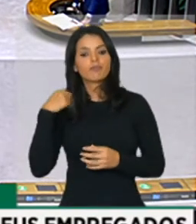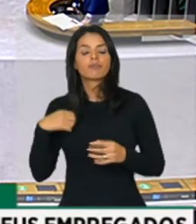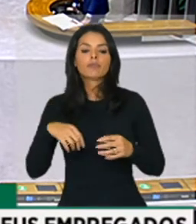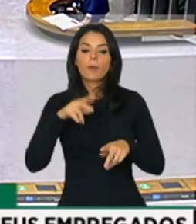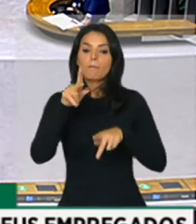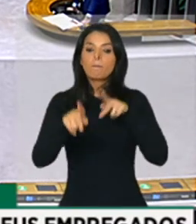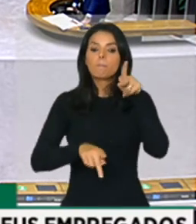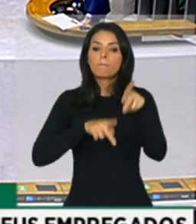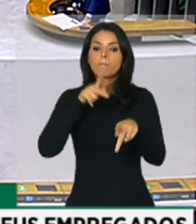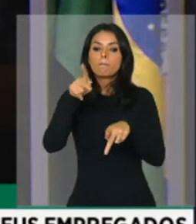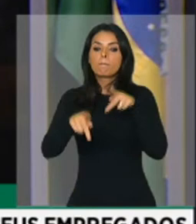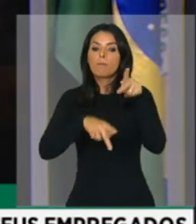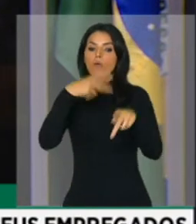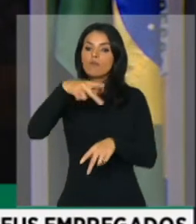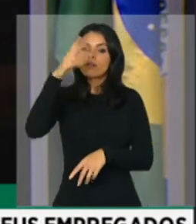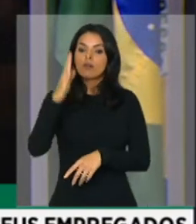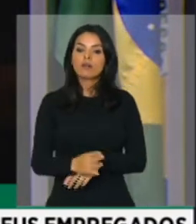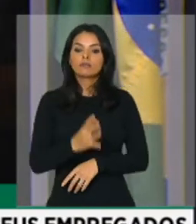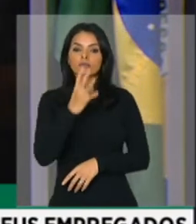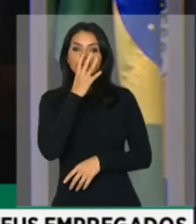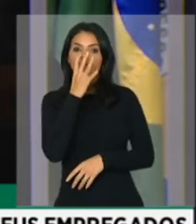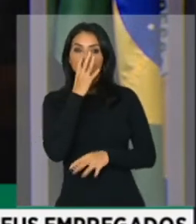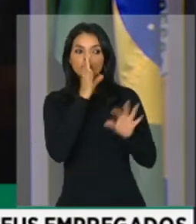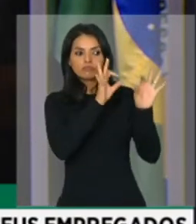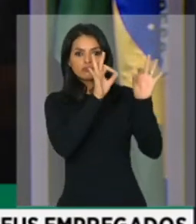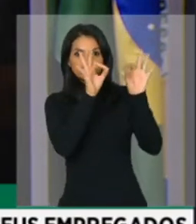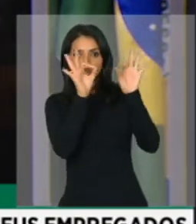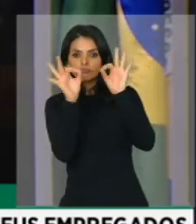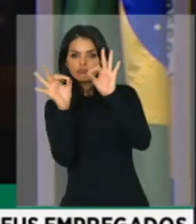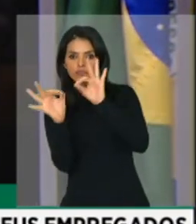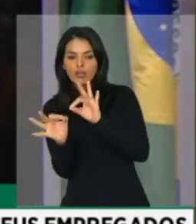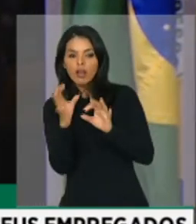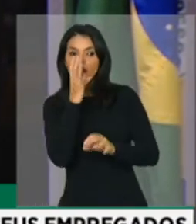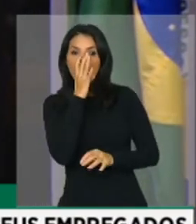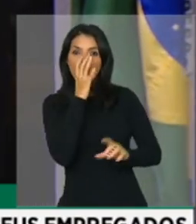BRASILEIRAS QUE NOS ACOMPANHAM NESSE MOMENTO ATRAVÀS DA TV CÂMARA, DA RÁDIO CÂMARA E